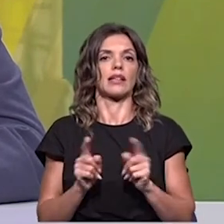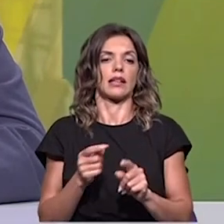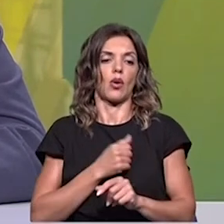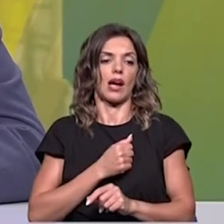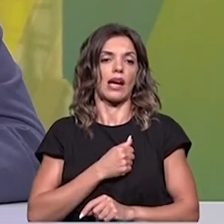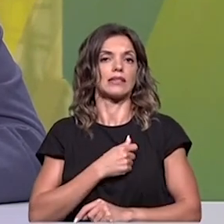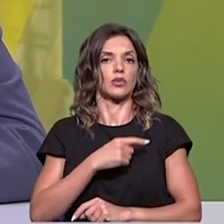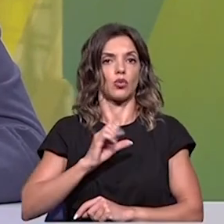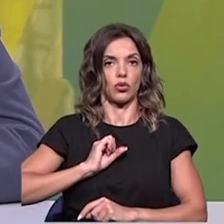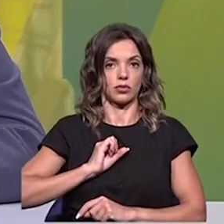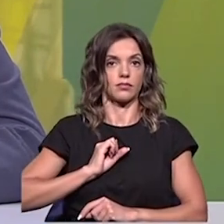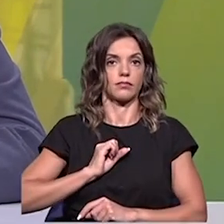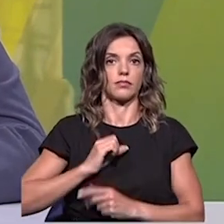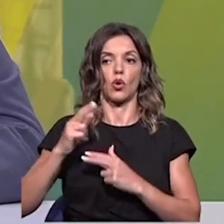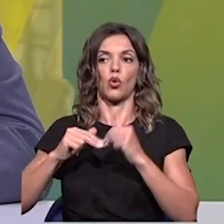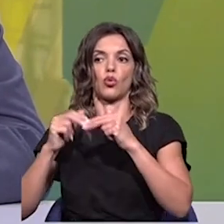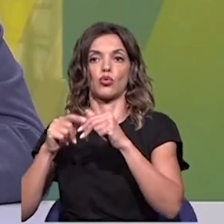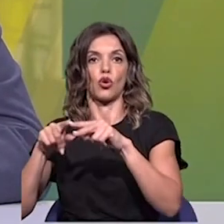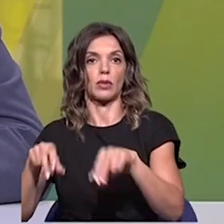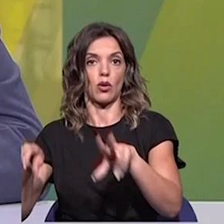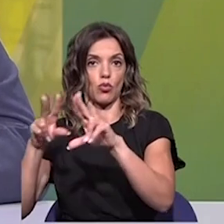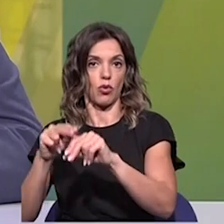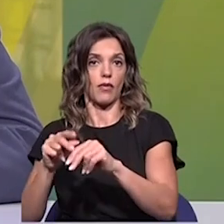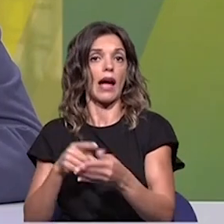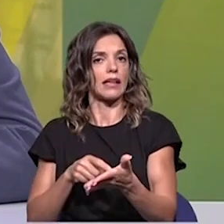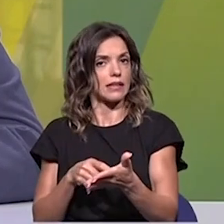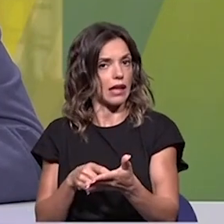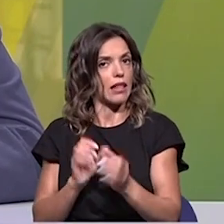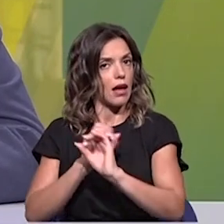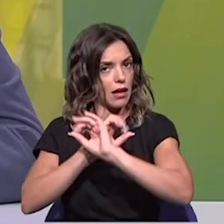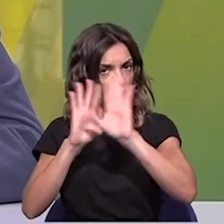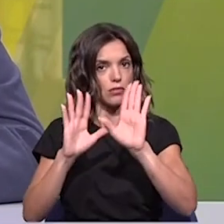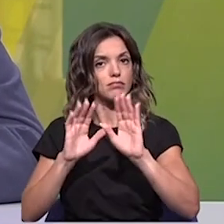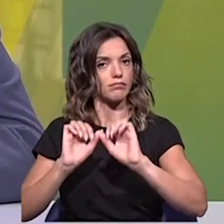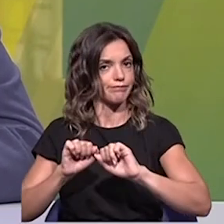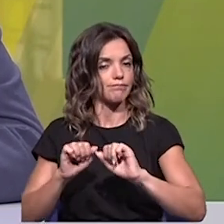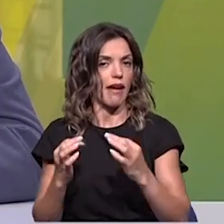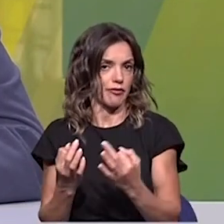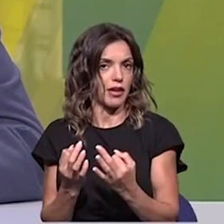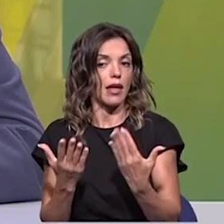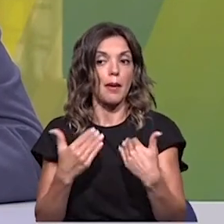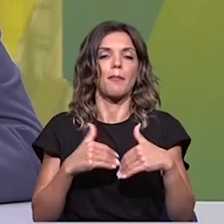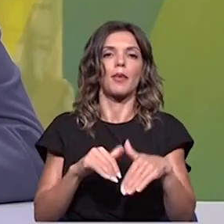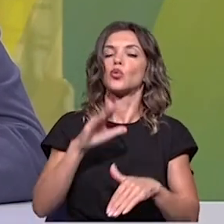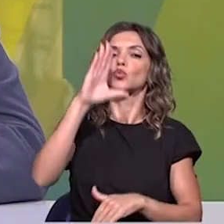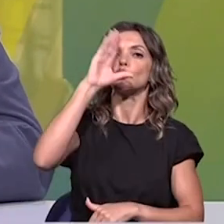estamos a construir um novo hospital, que é uma necessidade da região, obviamente, mas não sei até que ponto vamos conseguir ter